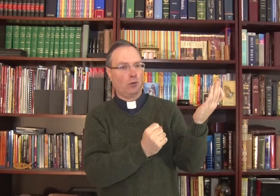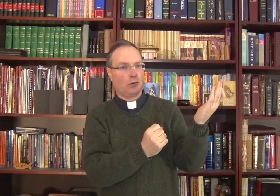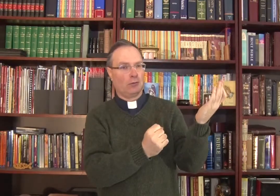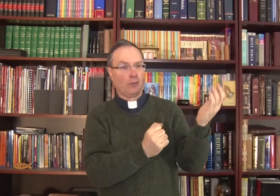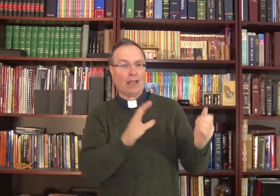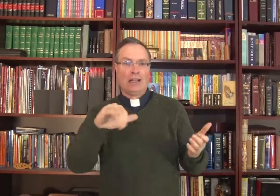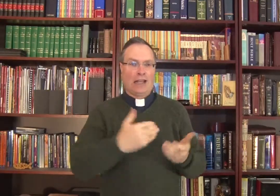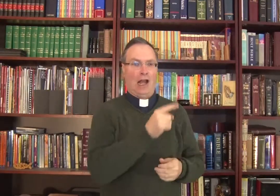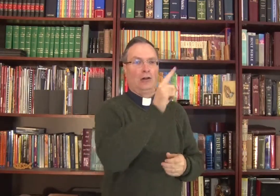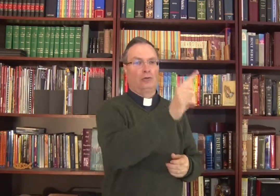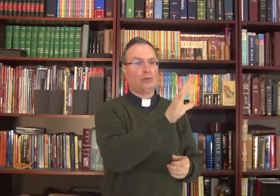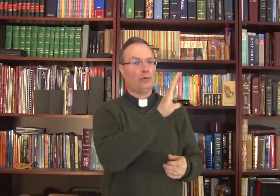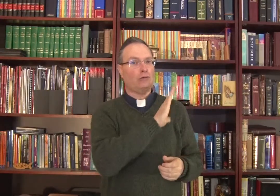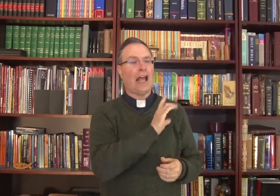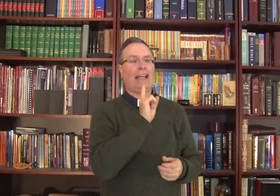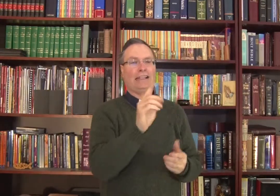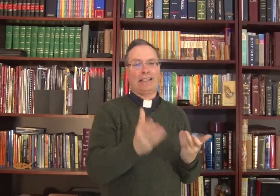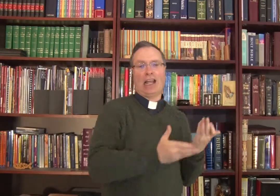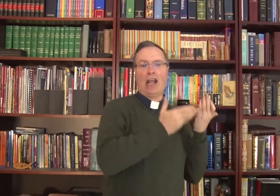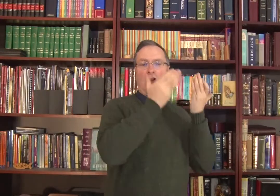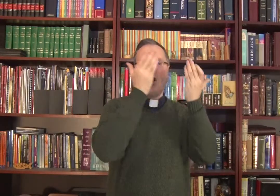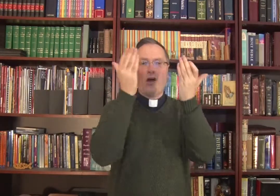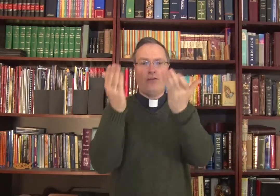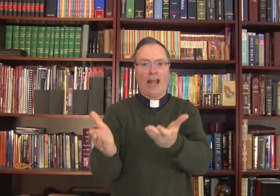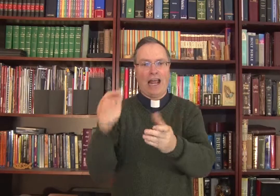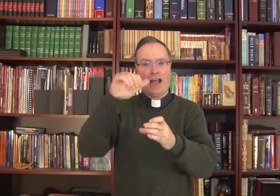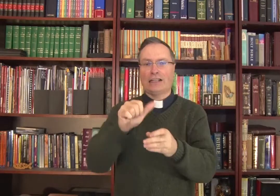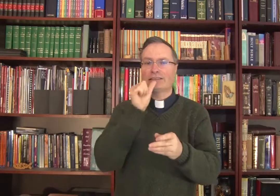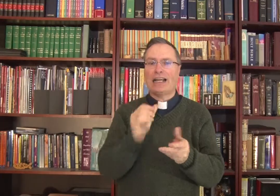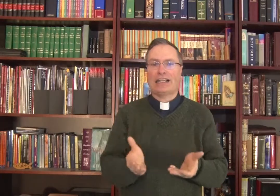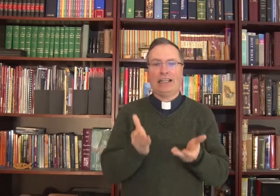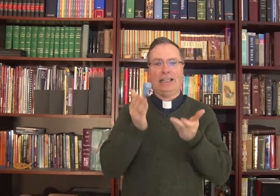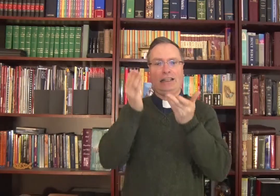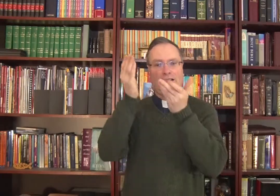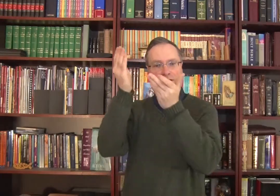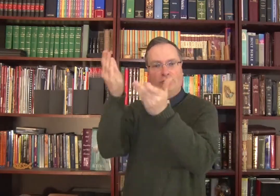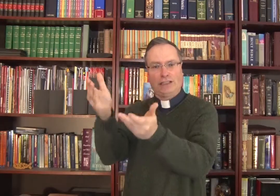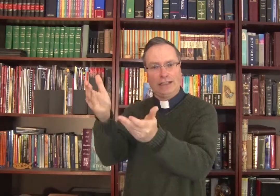car tu as été offert en sacrifice